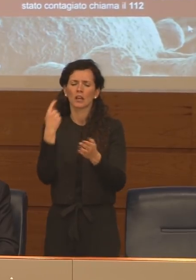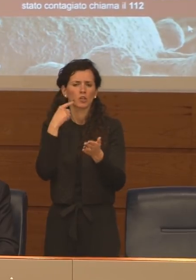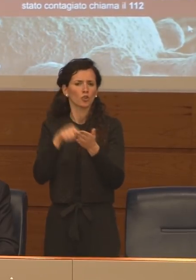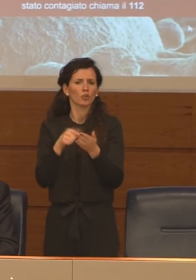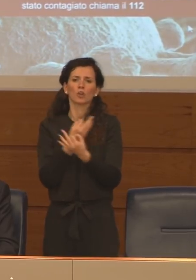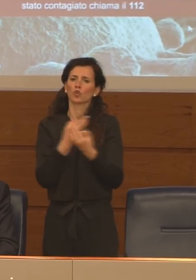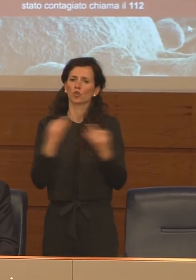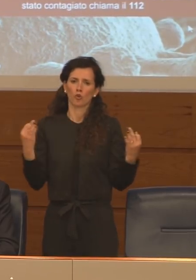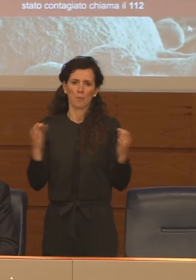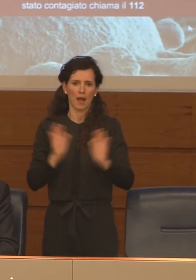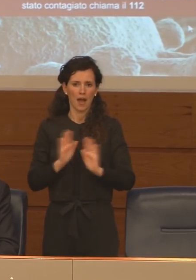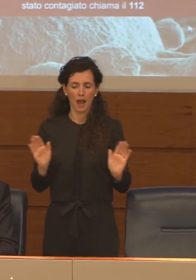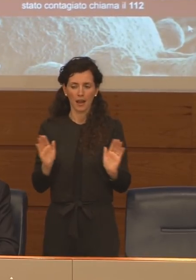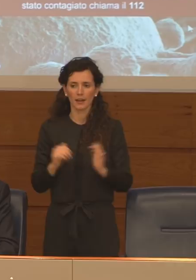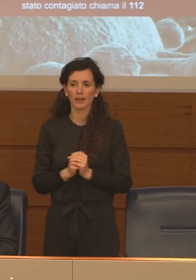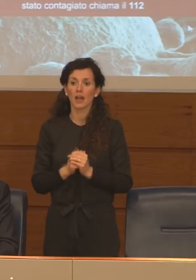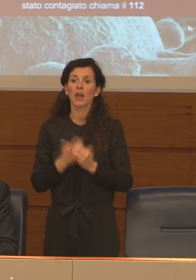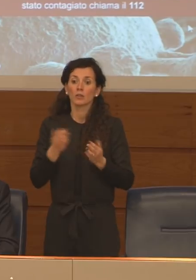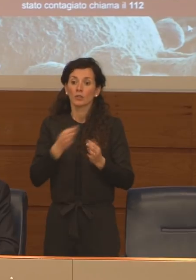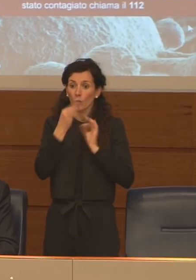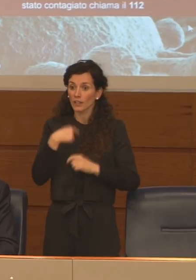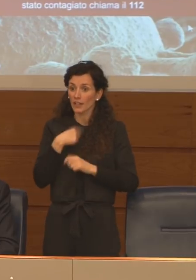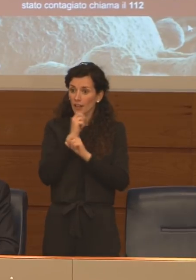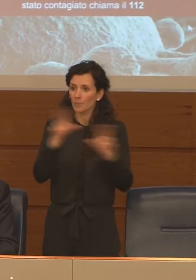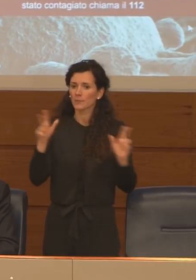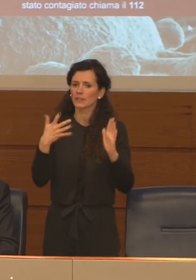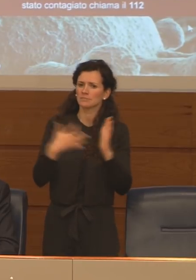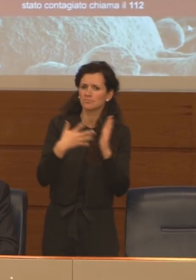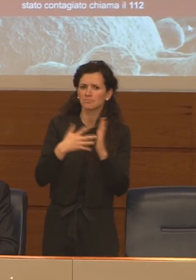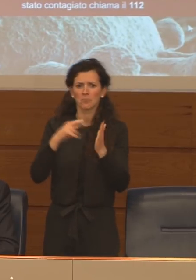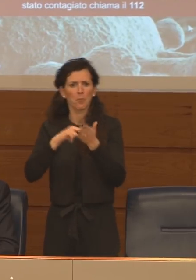criticità è perché non ci vengono segnalate criticità, è evidente che c'è